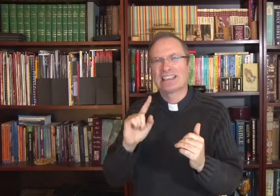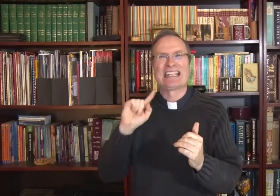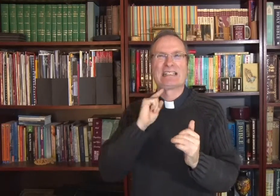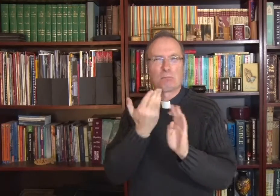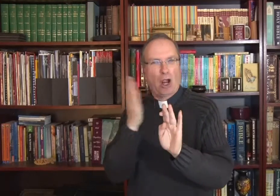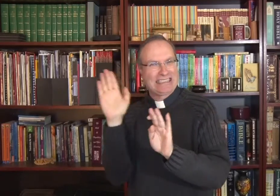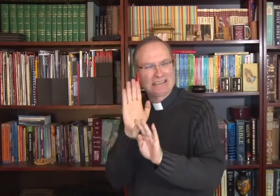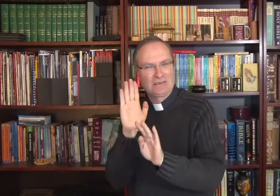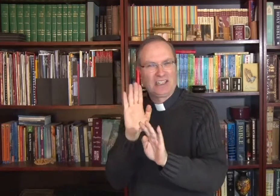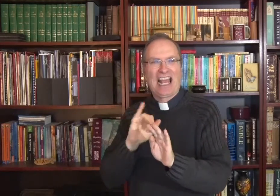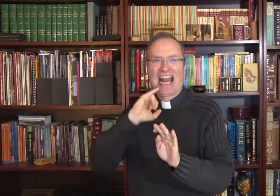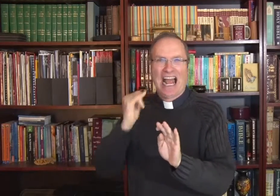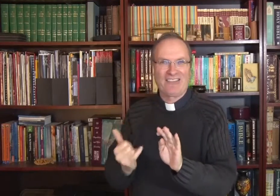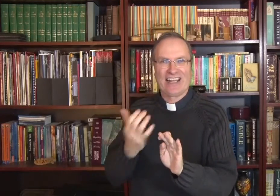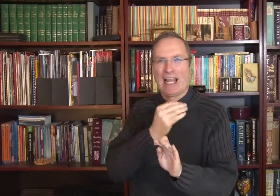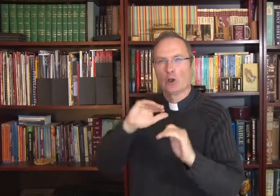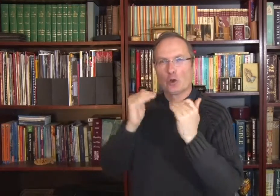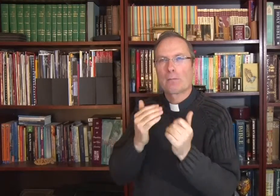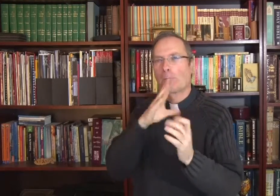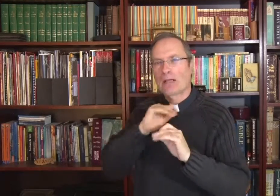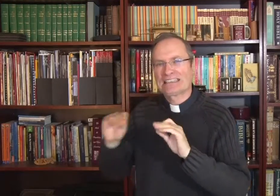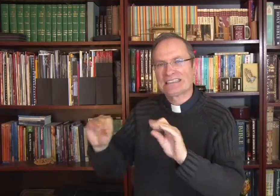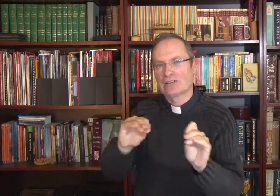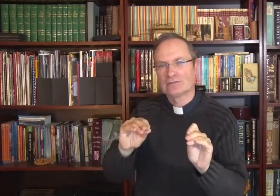de l’hypocrisie, l’envie et toute médisance,